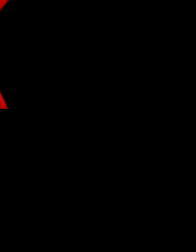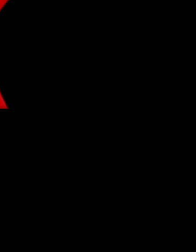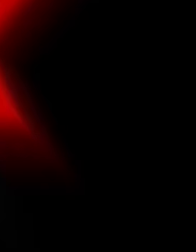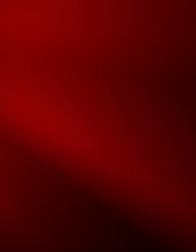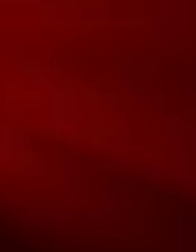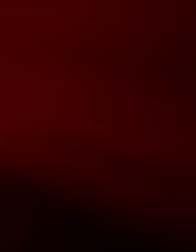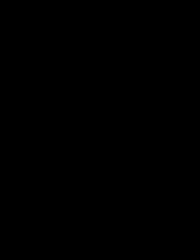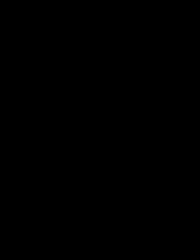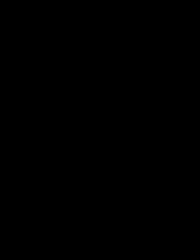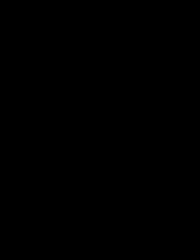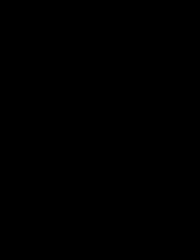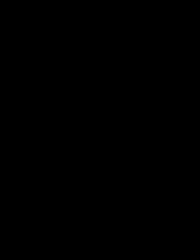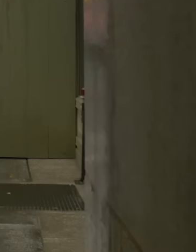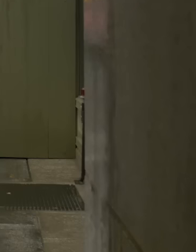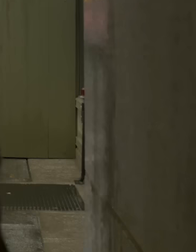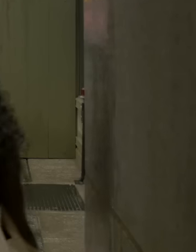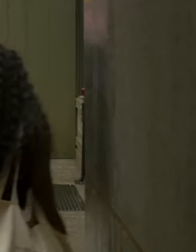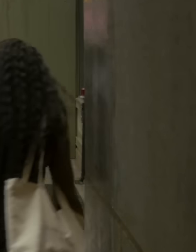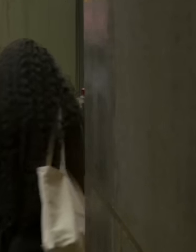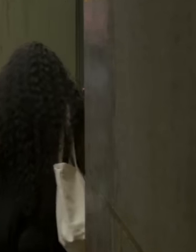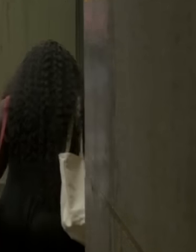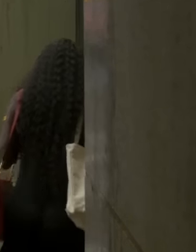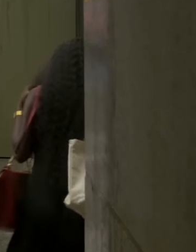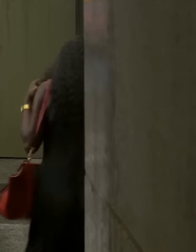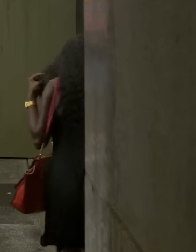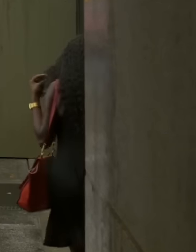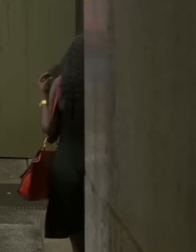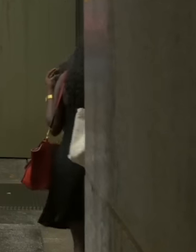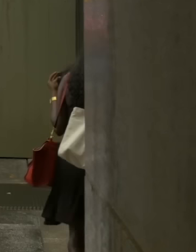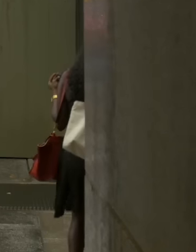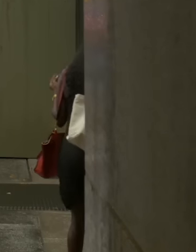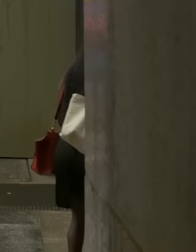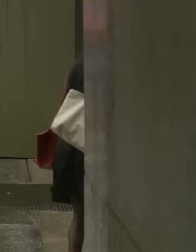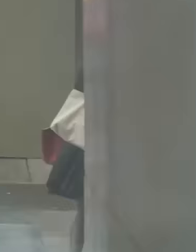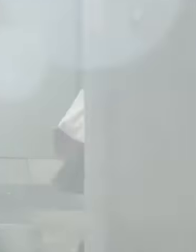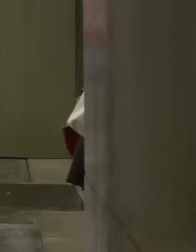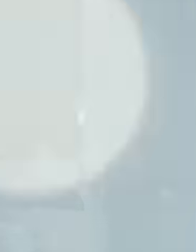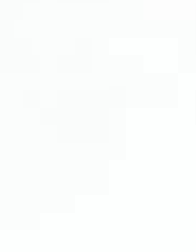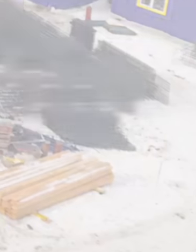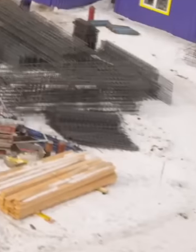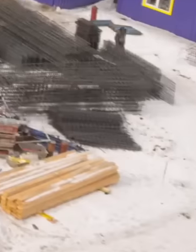[Música] [Aplausos] los mexicanos que viven y trabajan en estados unidos son la fuerza laboral